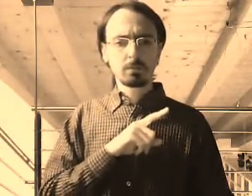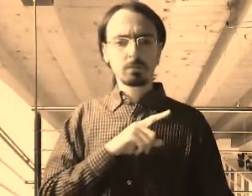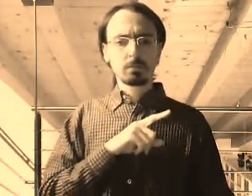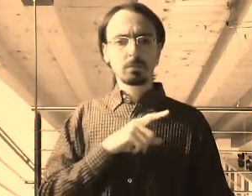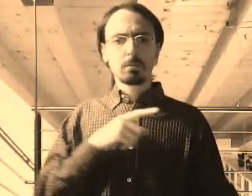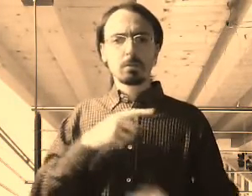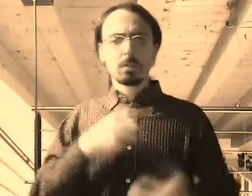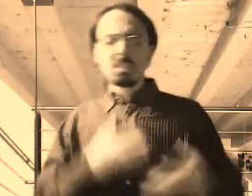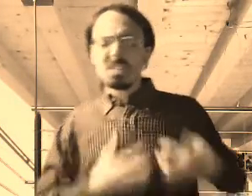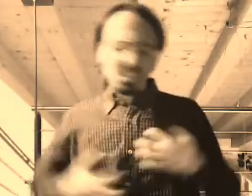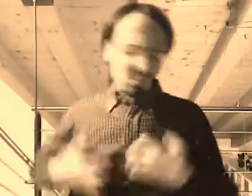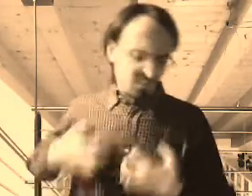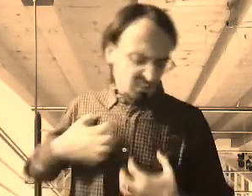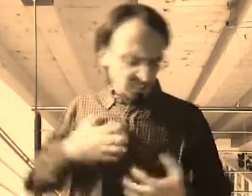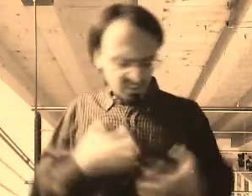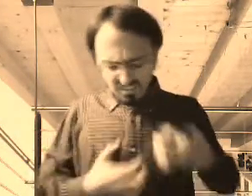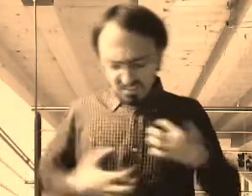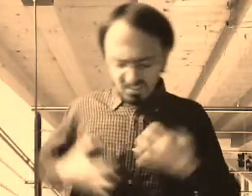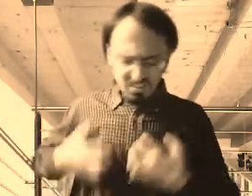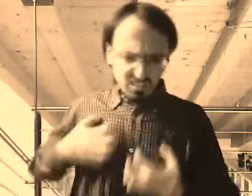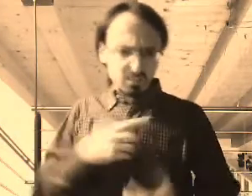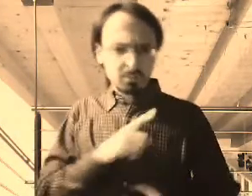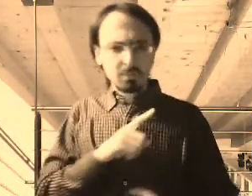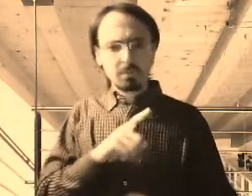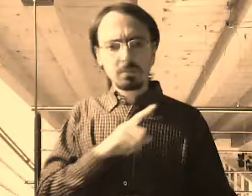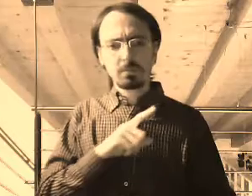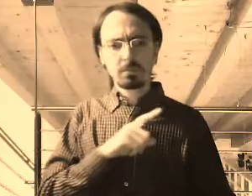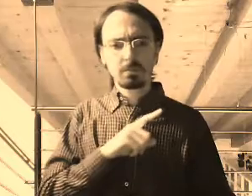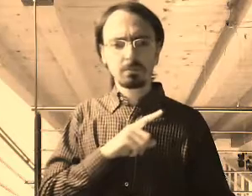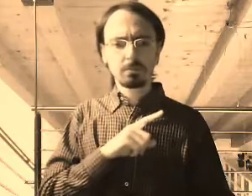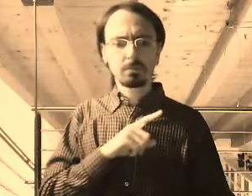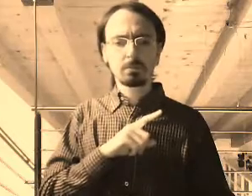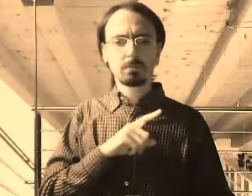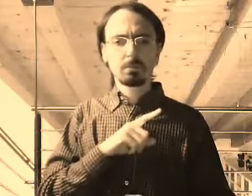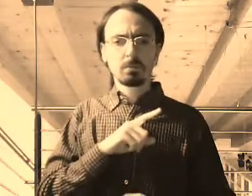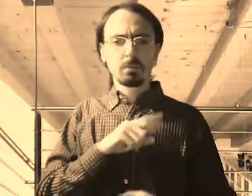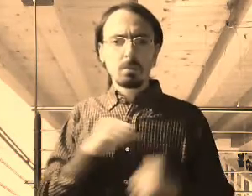e nei miei tumulti interiori